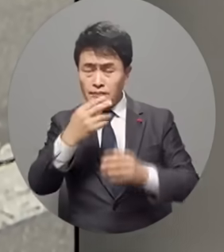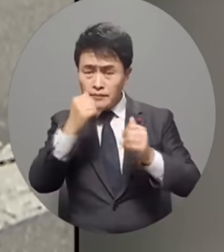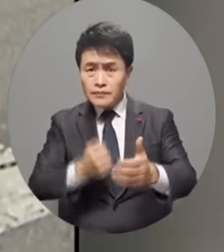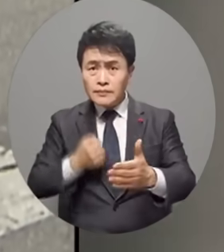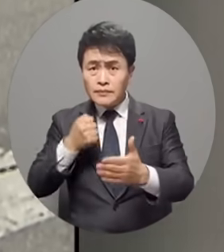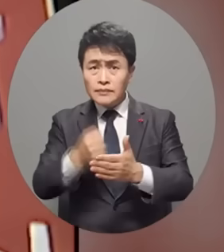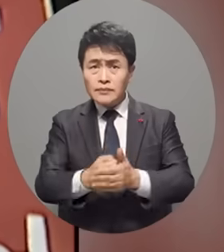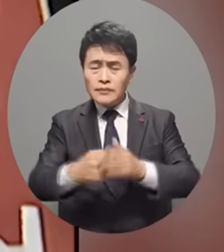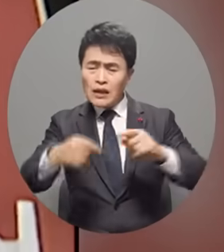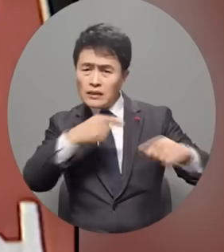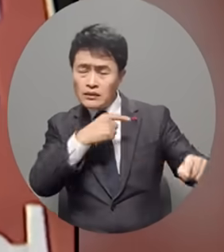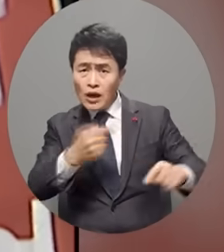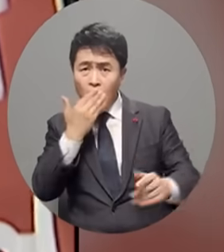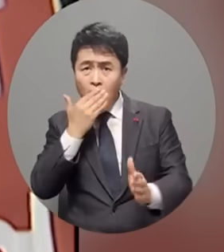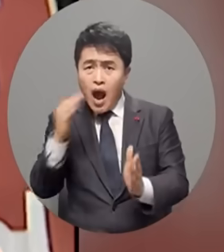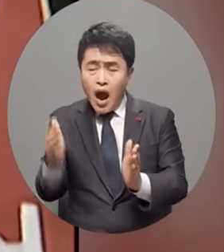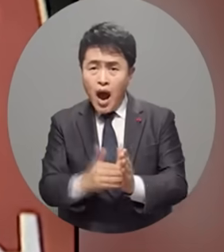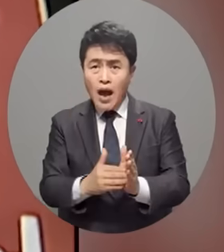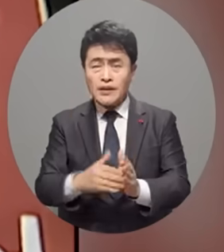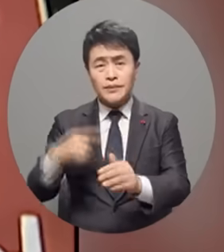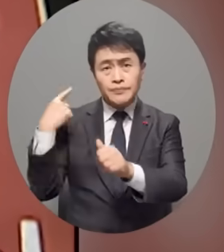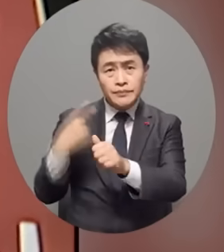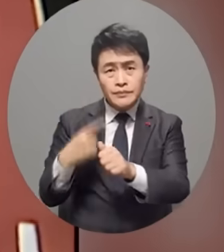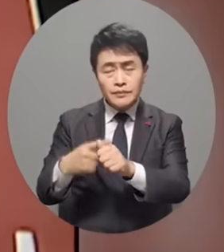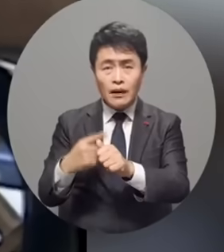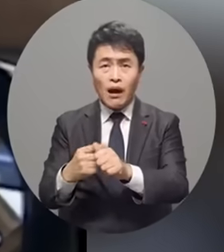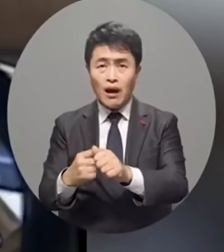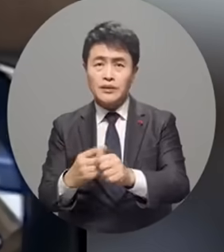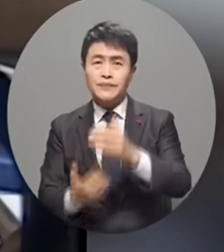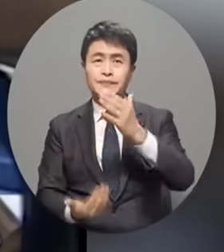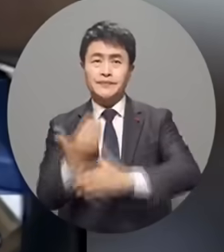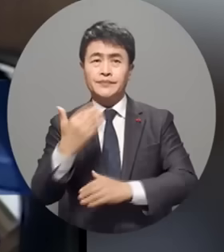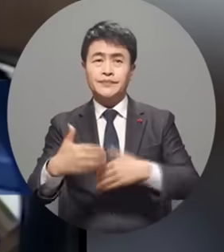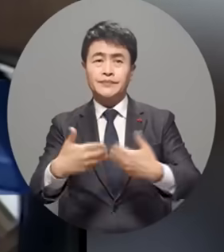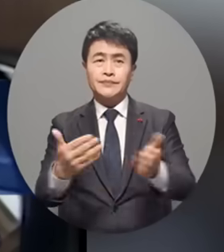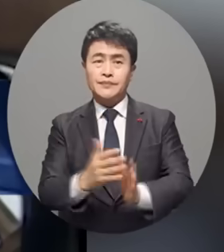(기자) 이 같은 검찰의 결론에 정치적 타협이라는 비판이 거세게 일었습니다.